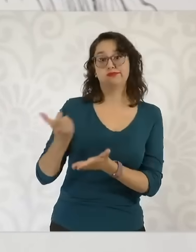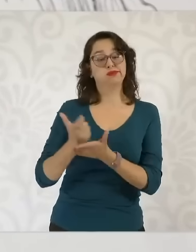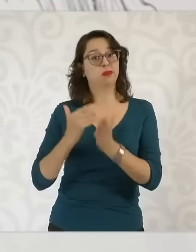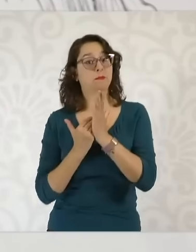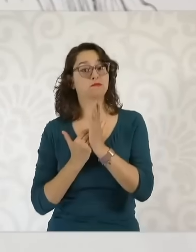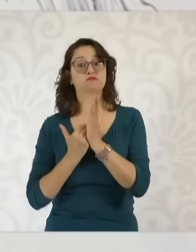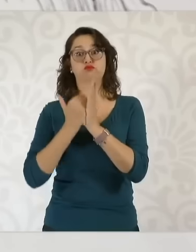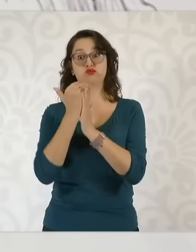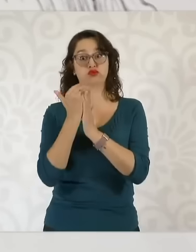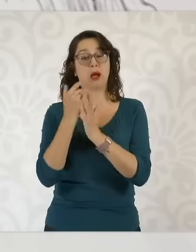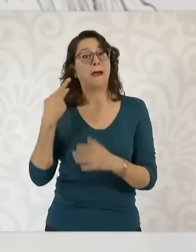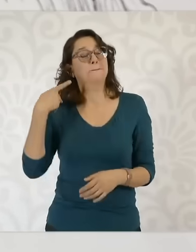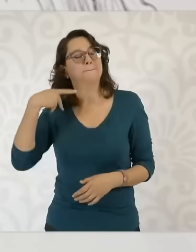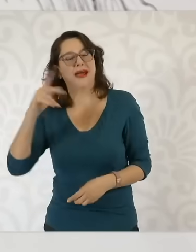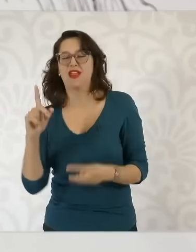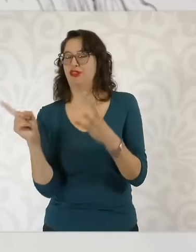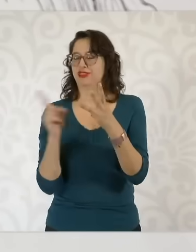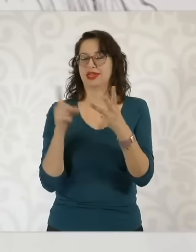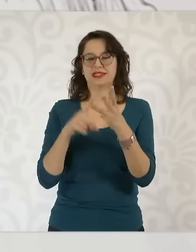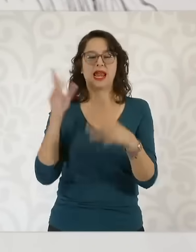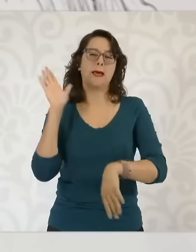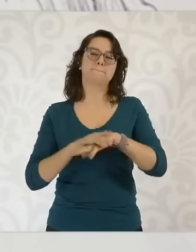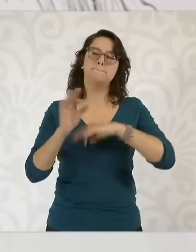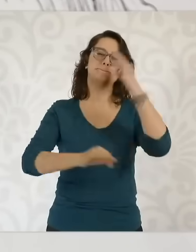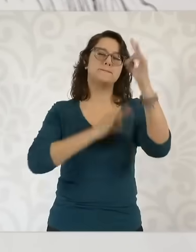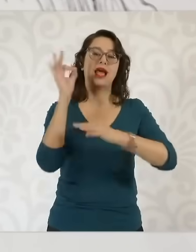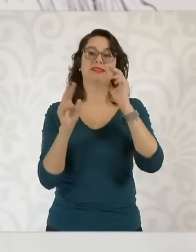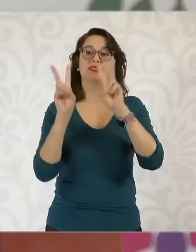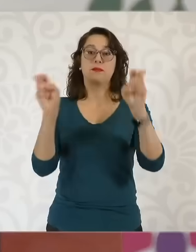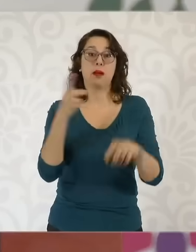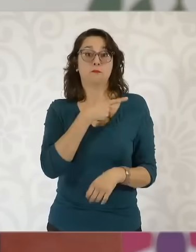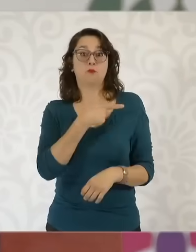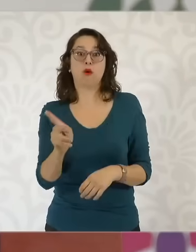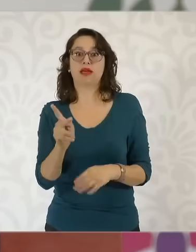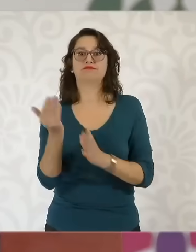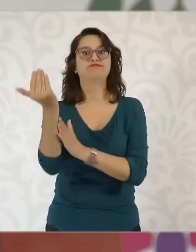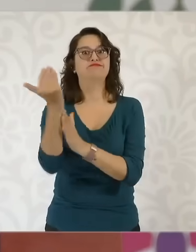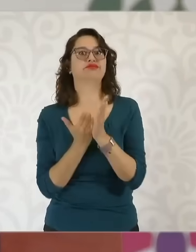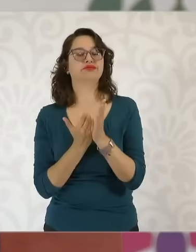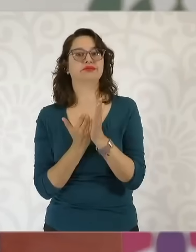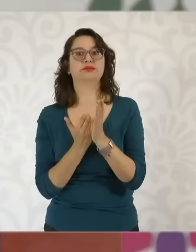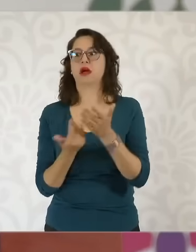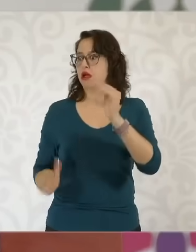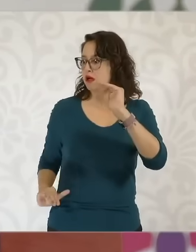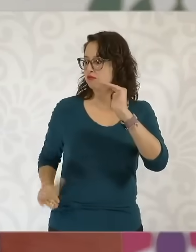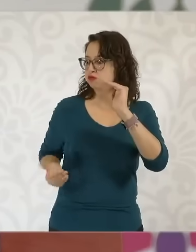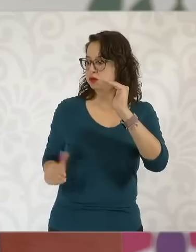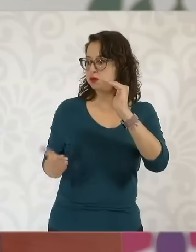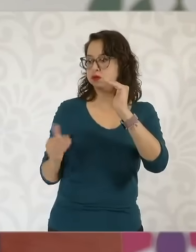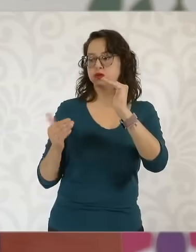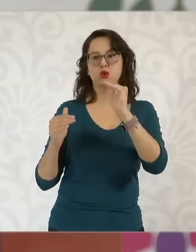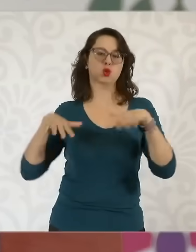Pero una noticia todavía mejor es la reducción de las desigualdades. Es decir, entre el desilo,